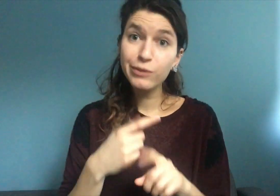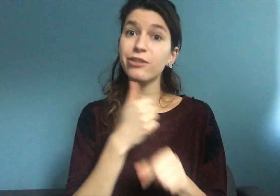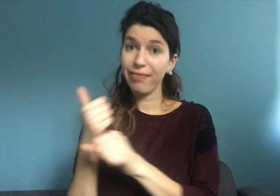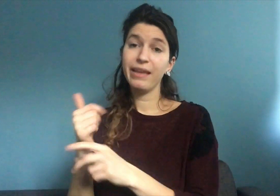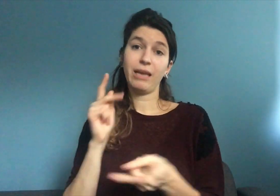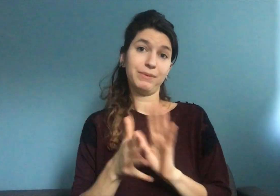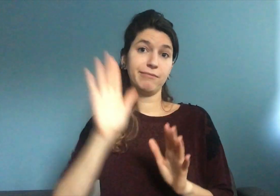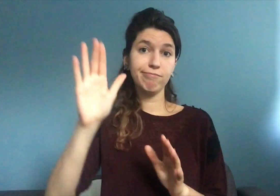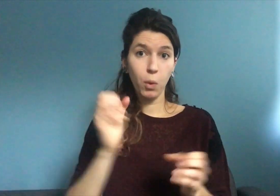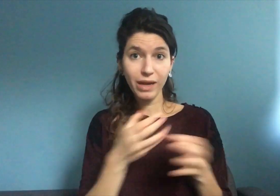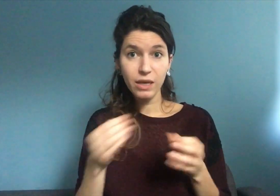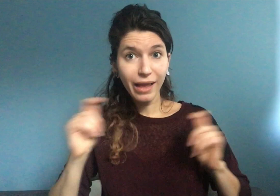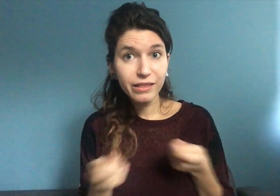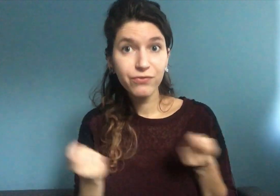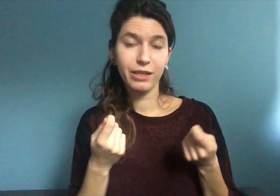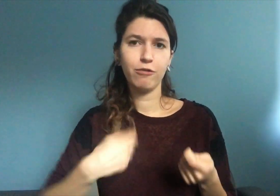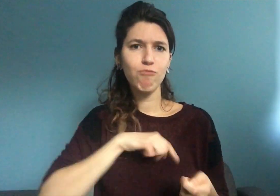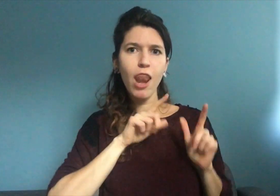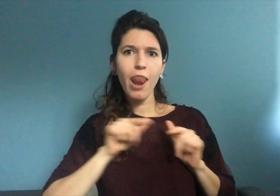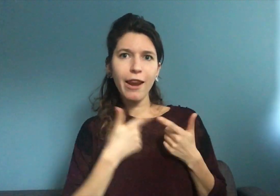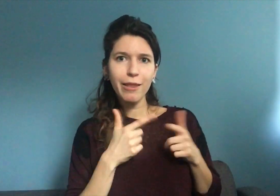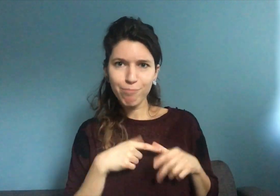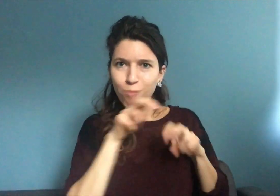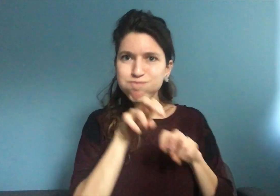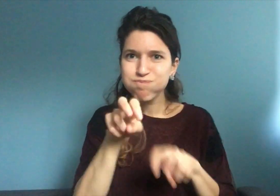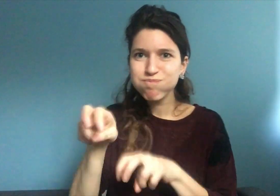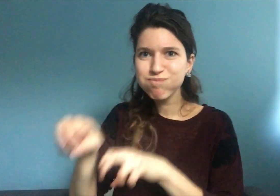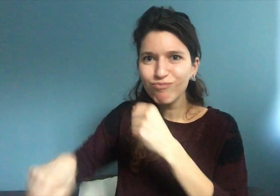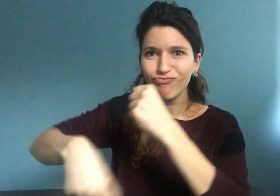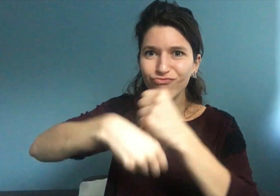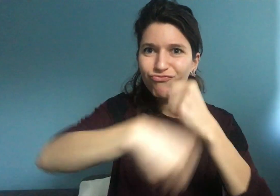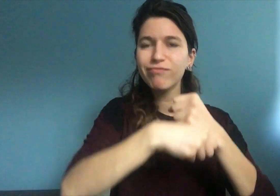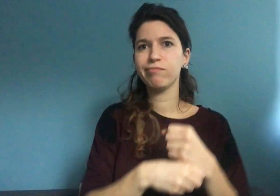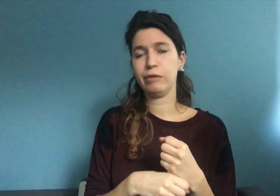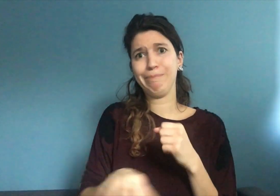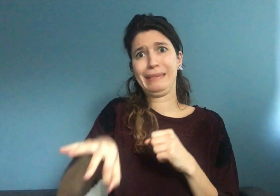Nous essayons aussi d’être présents aux activités organisées par le KAP Signes pour les soutenir,